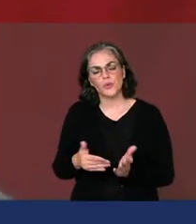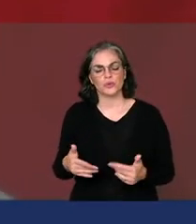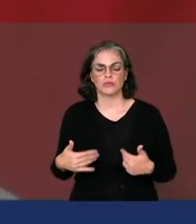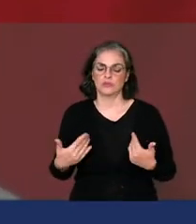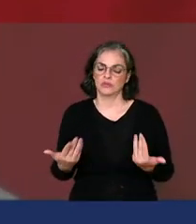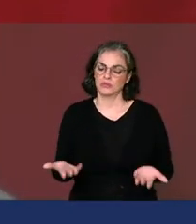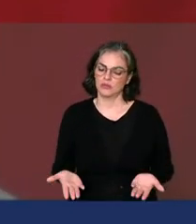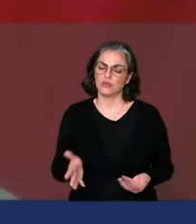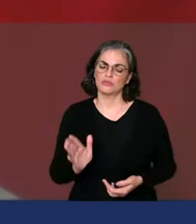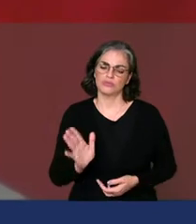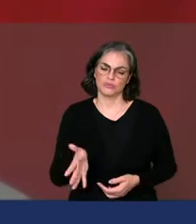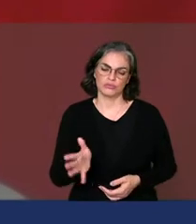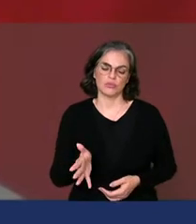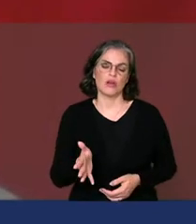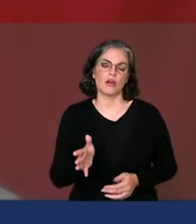PROTEÇÃO. ISSO JÁ EXISTE. ENTÃO NÓS VOTAMOS SIM AO